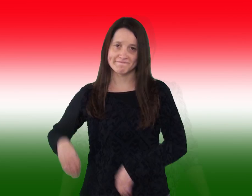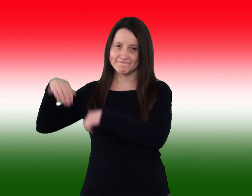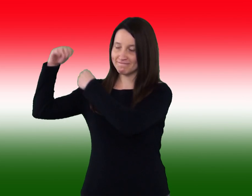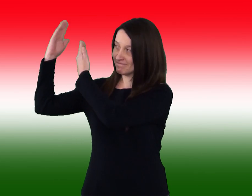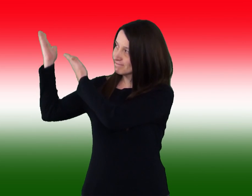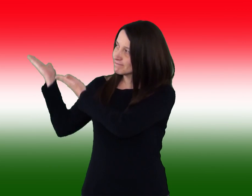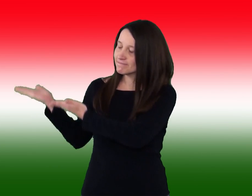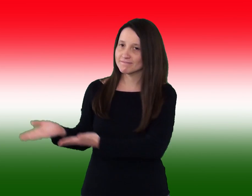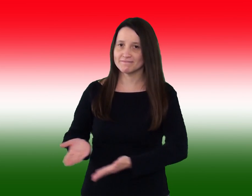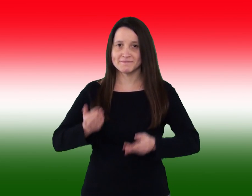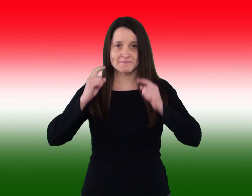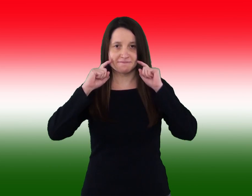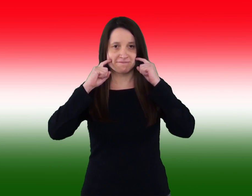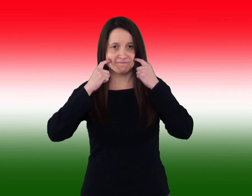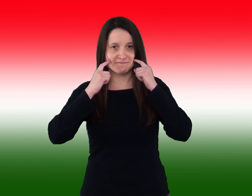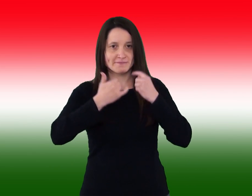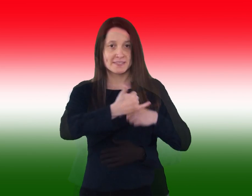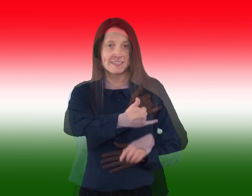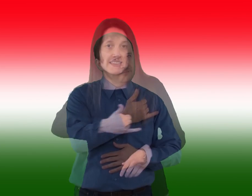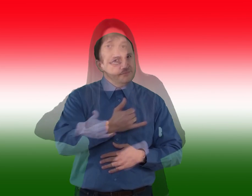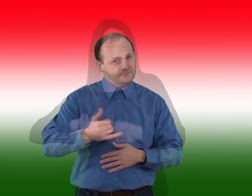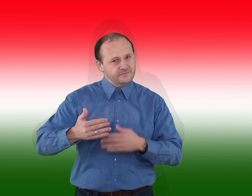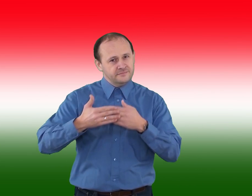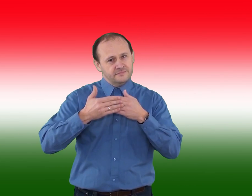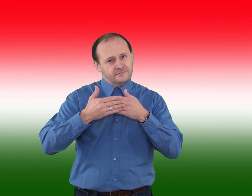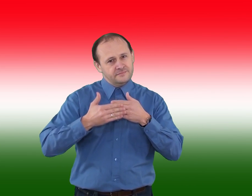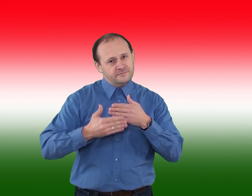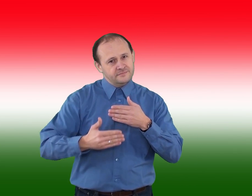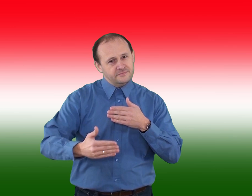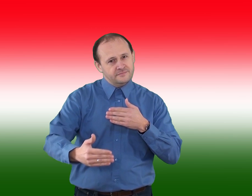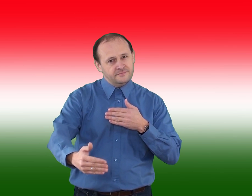Hozz rá víg esztendőt,